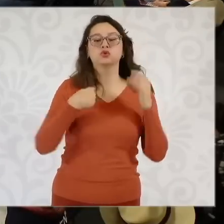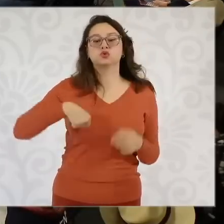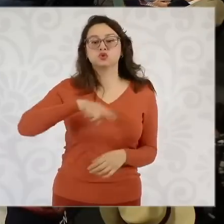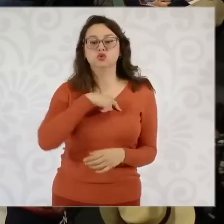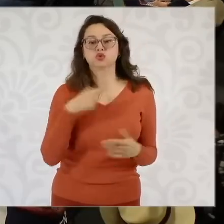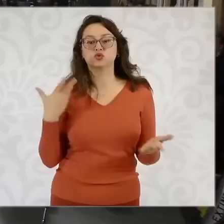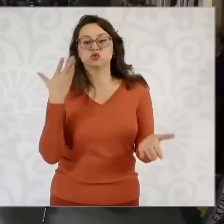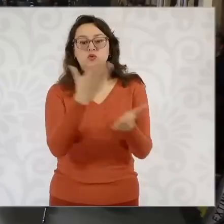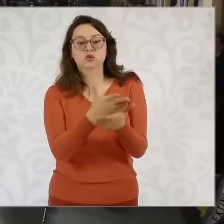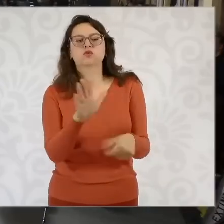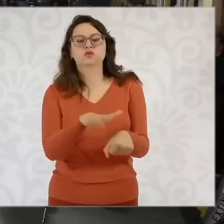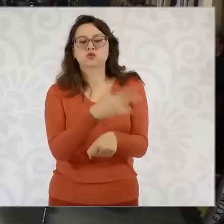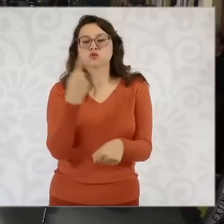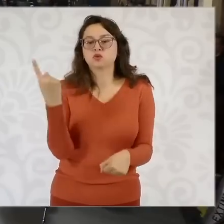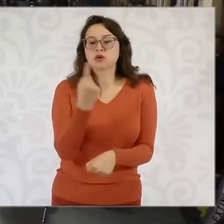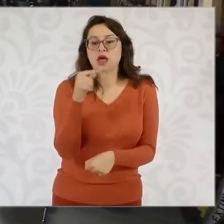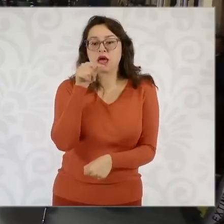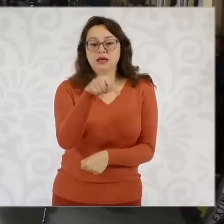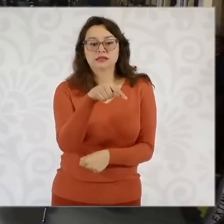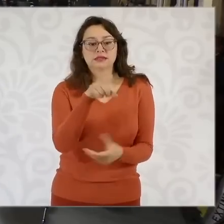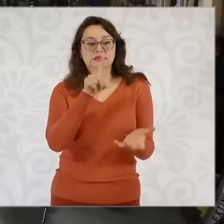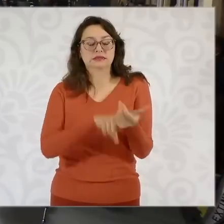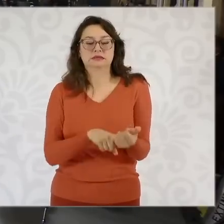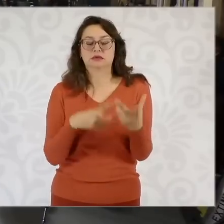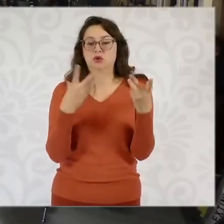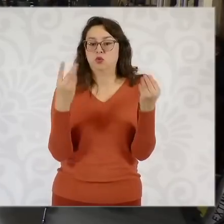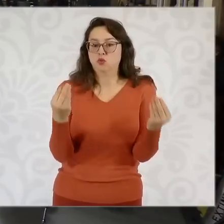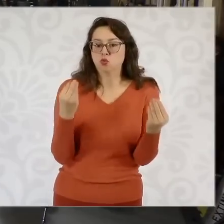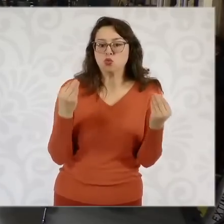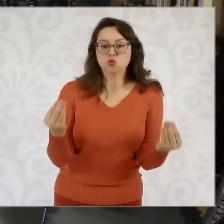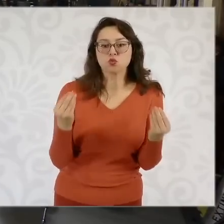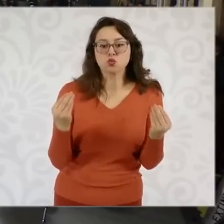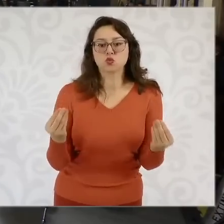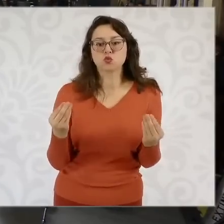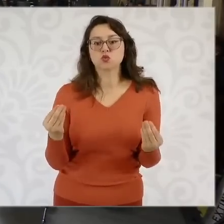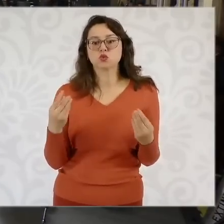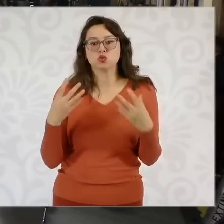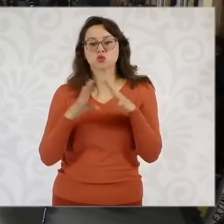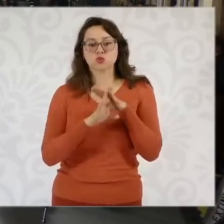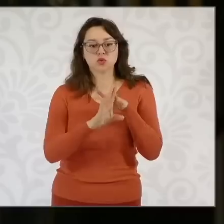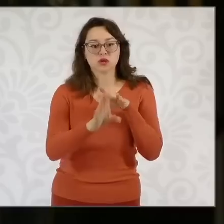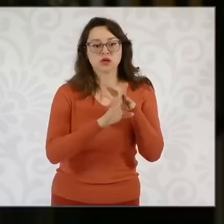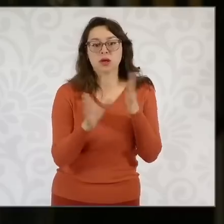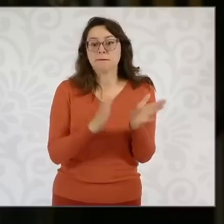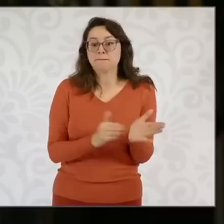una gran cantidad de migrantes varados como en el Limbo jurídico y nos encontramos con una familia